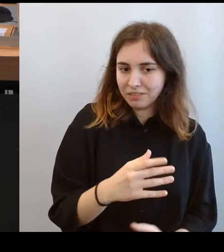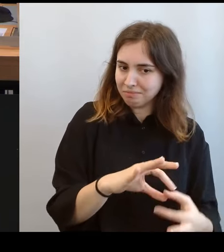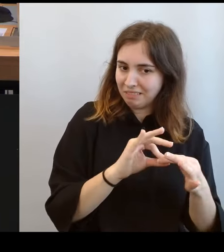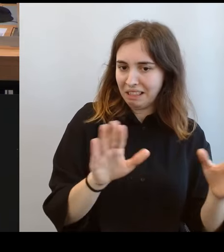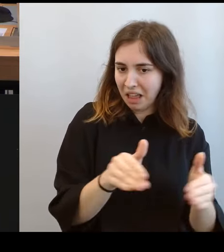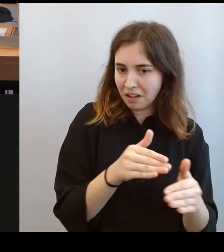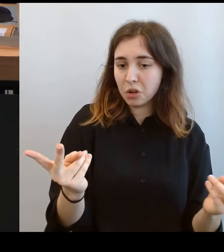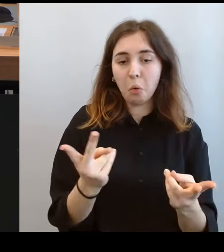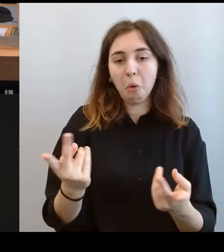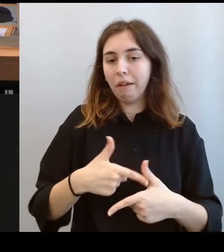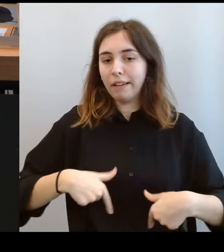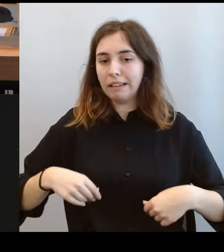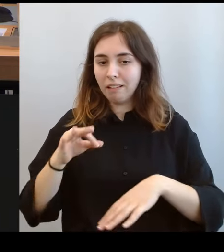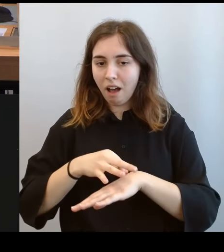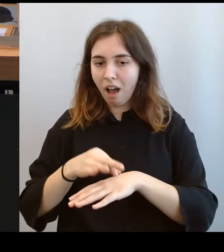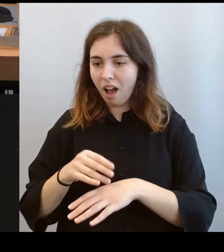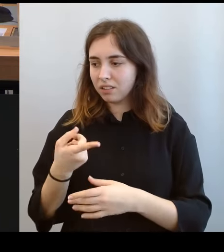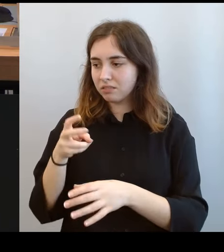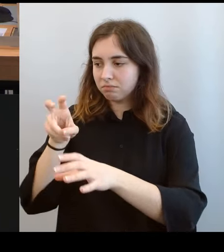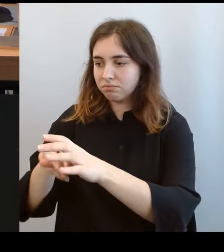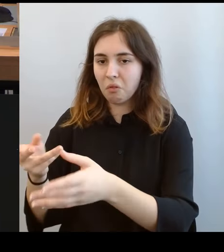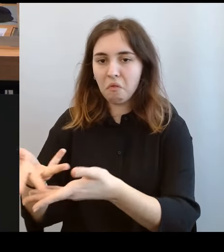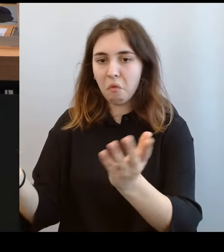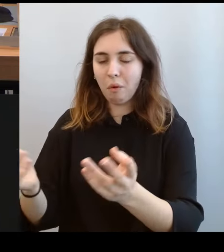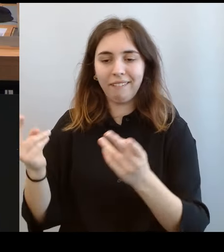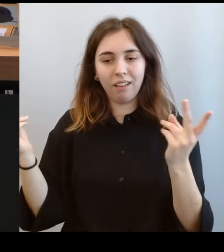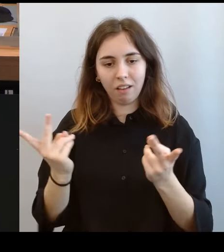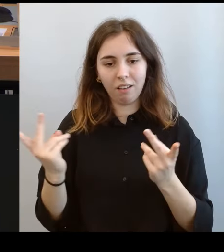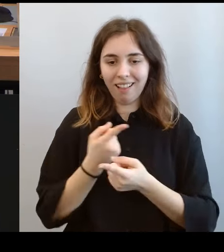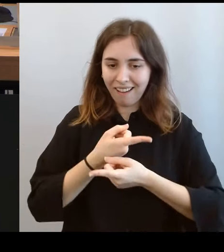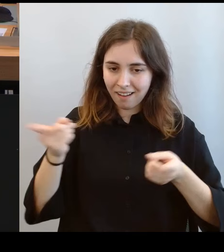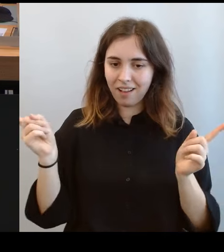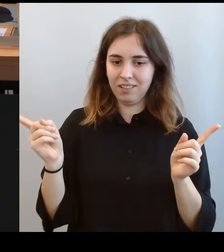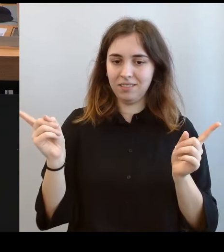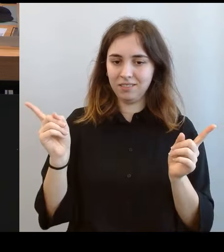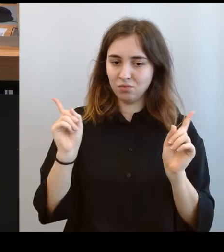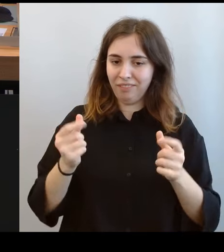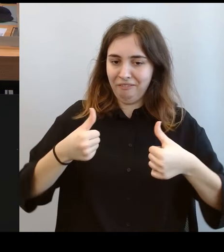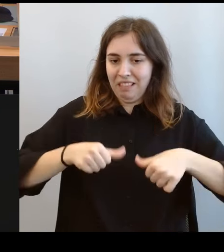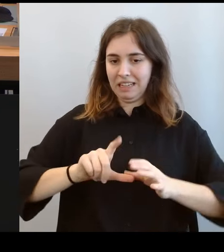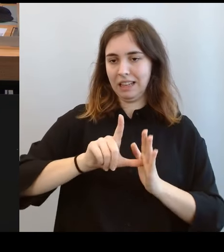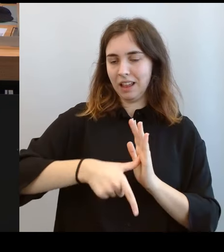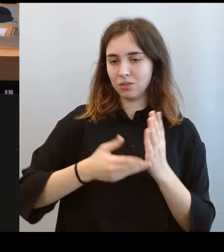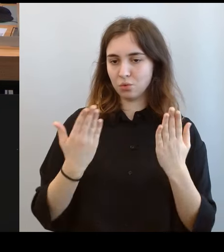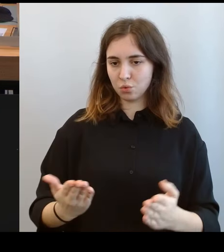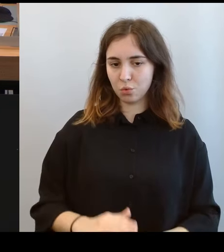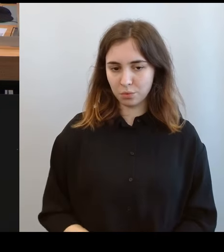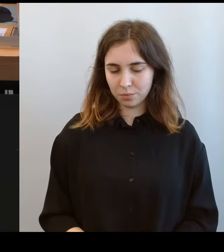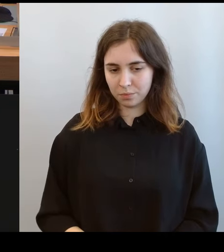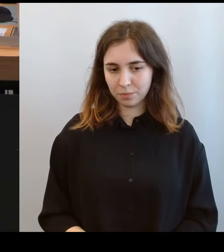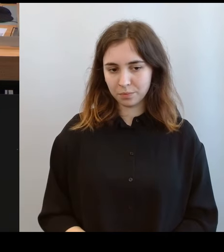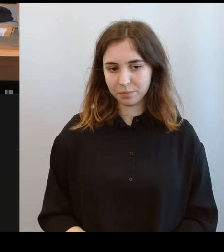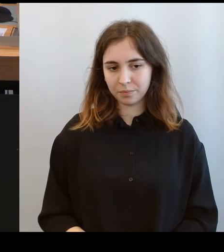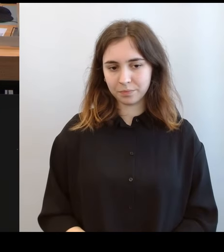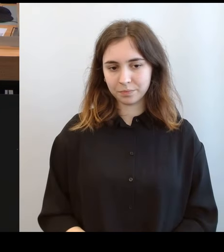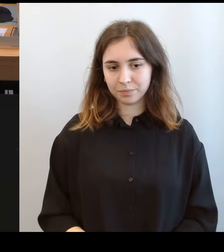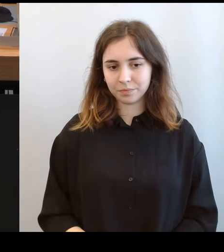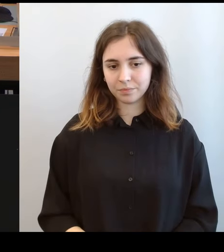man behandelt wird, sondern dass es für alle eine Pflichtleistung ist. Seit Anfang der 70er Jahre gibt es diese Vorsorgeuntersuchung